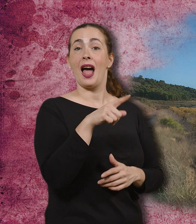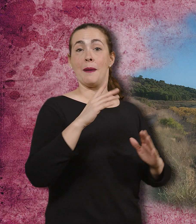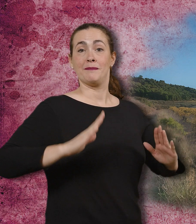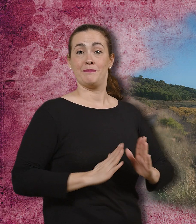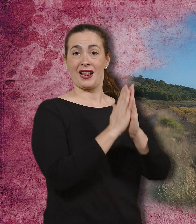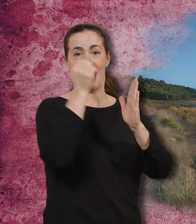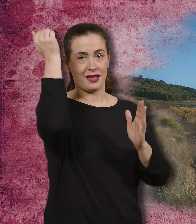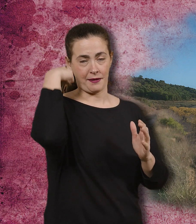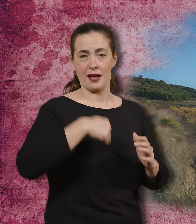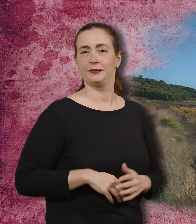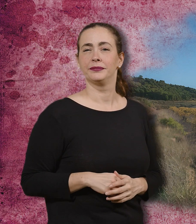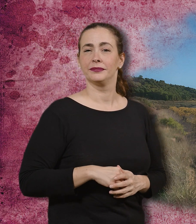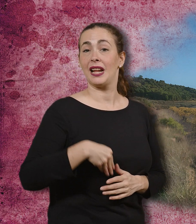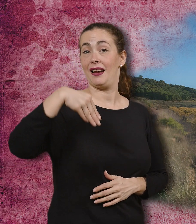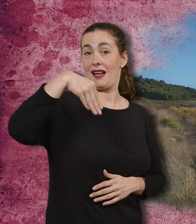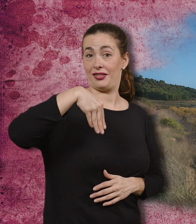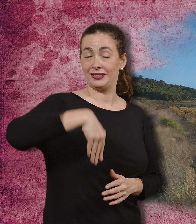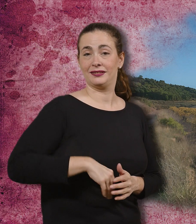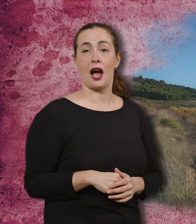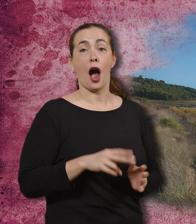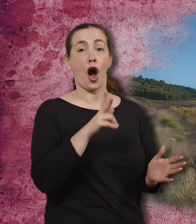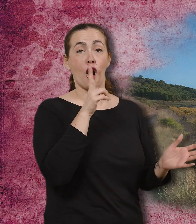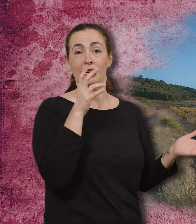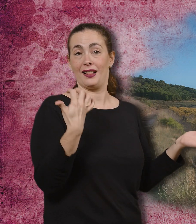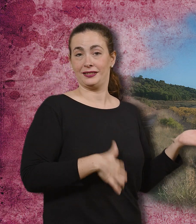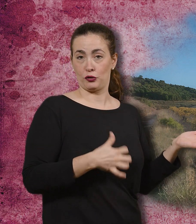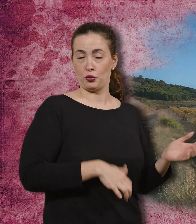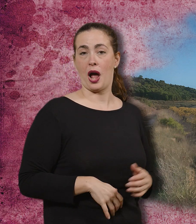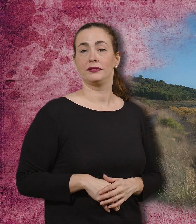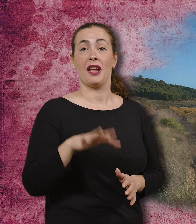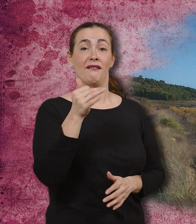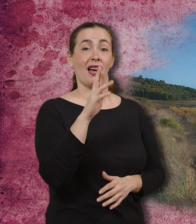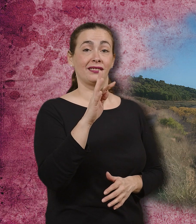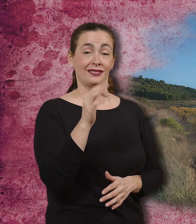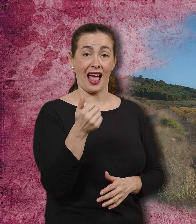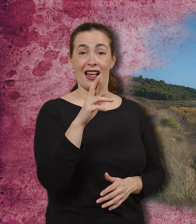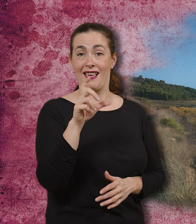Gandesa, Horta de Sant Joan, la Fatarella, la Pobla de Massaluca,